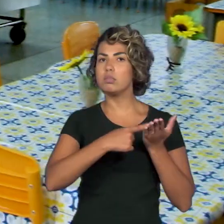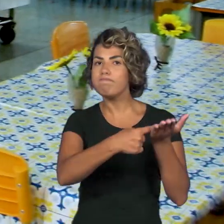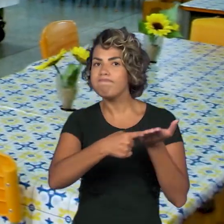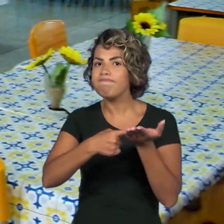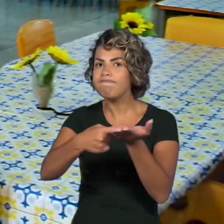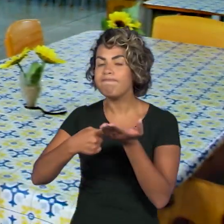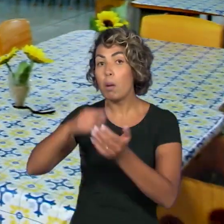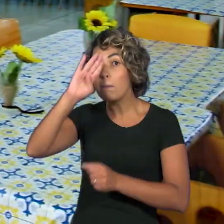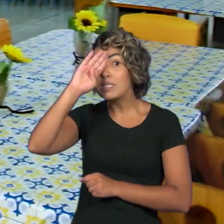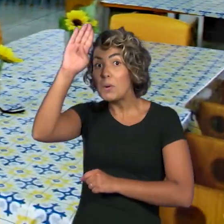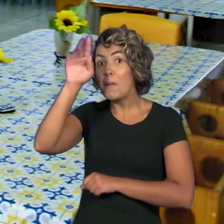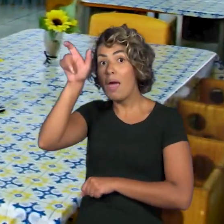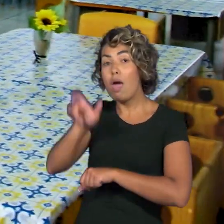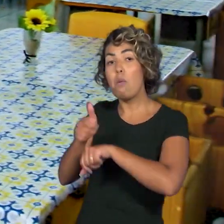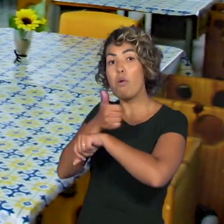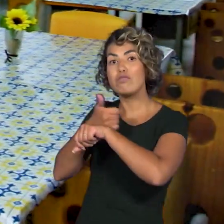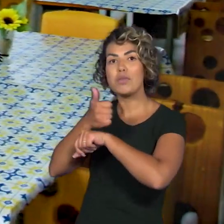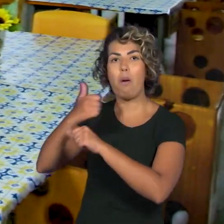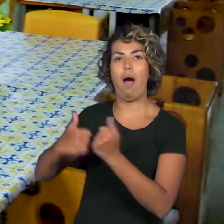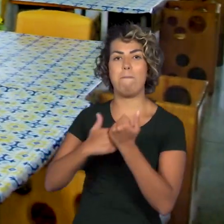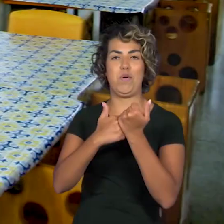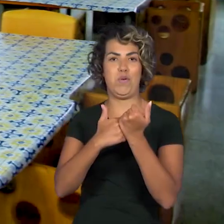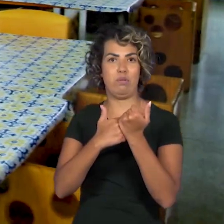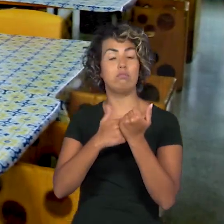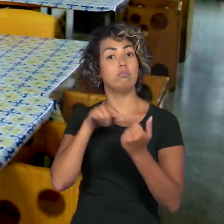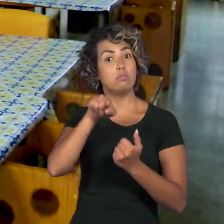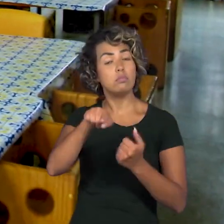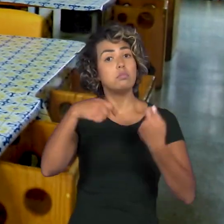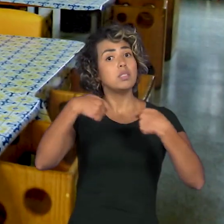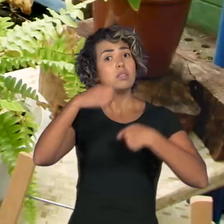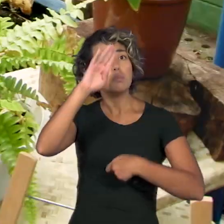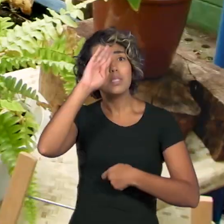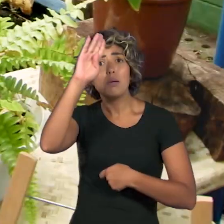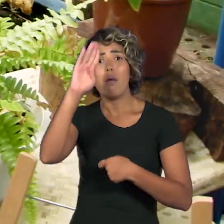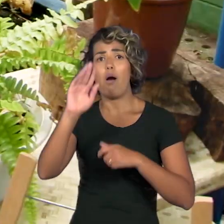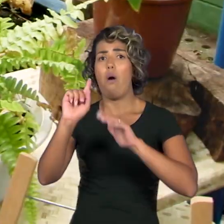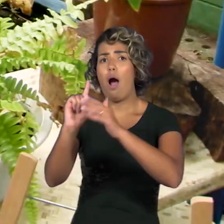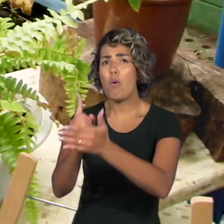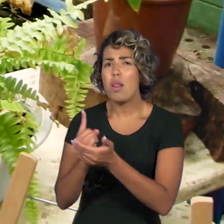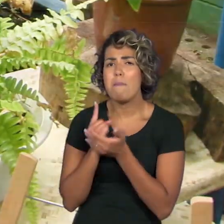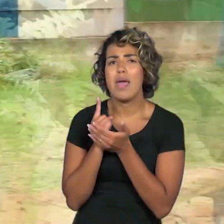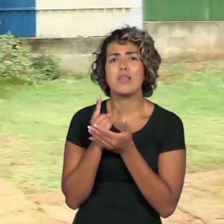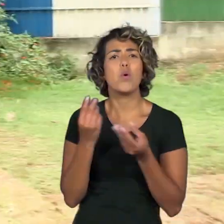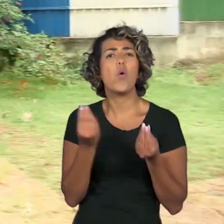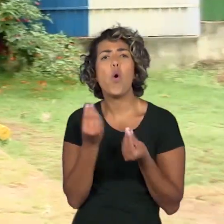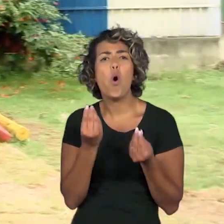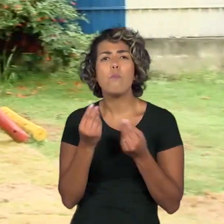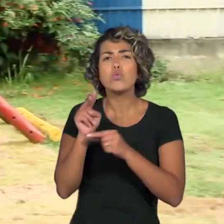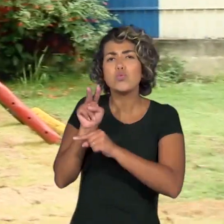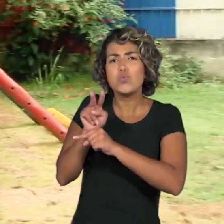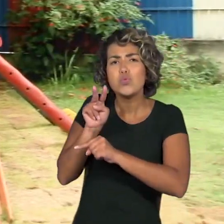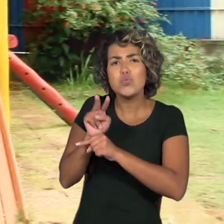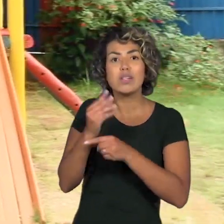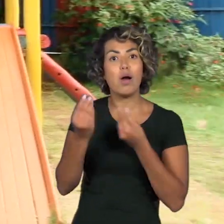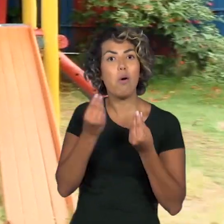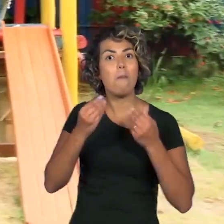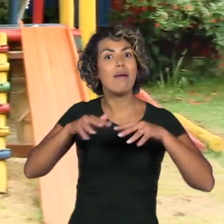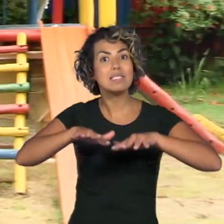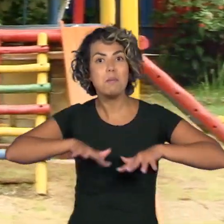TODOS OS ATORES PRECISAM ESTAR IMPLICADOS NO ACOLHIMENTO, NAS AÇÕES DE CUIDADO, NO USO DOS ESPAÇOS E NA MANUTENÇÃO